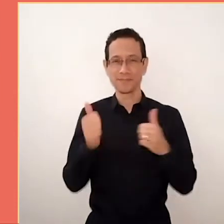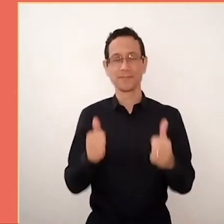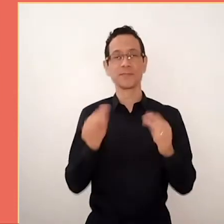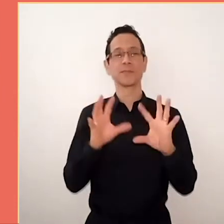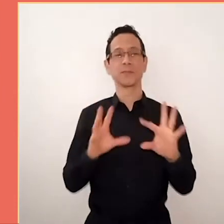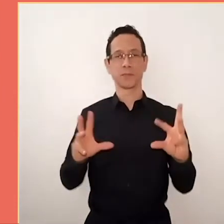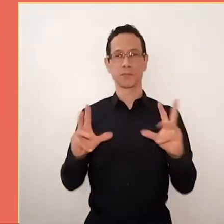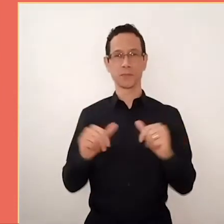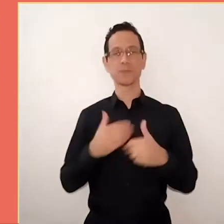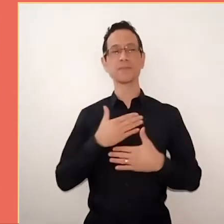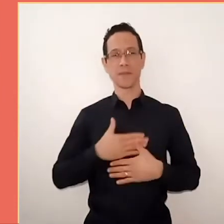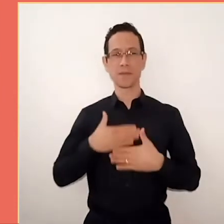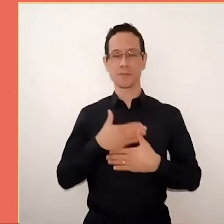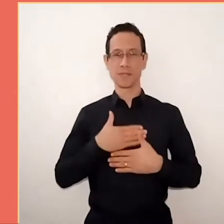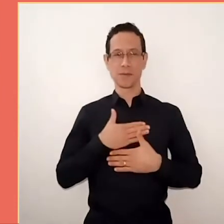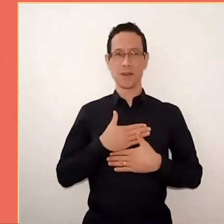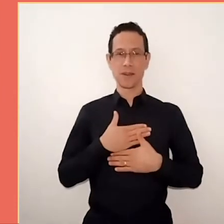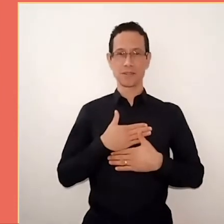É um prazer enorme fechar esse seminário.